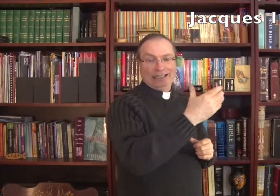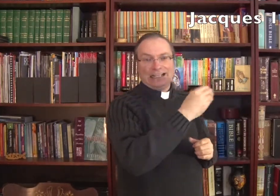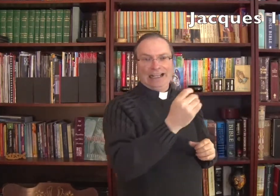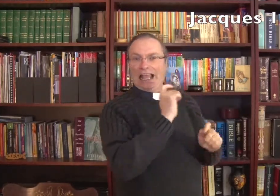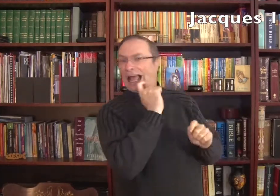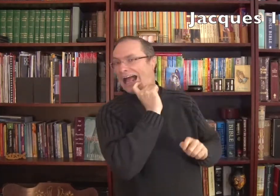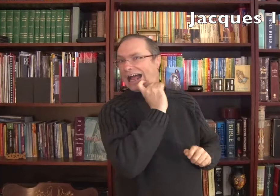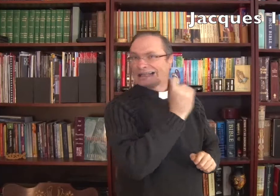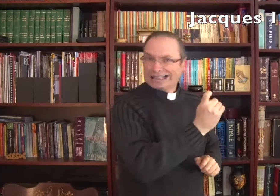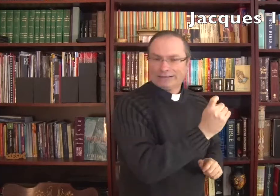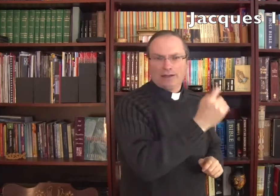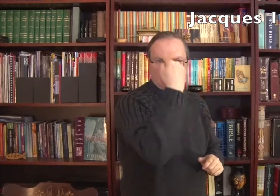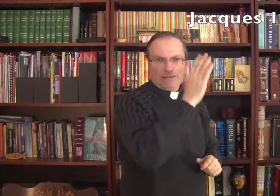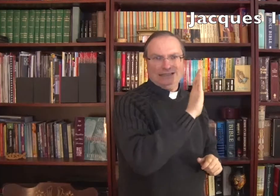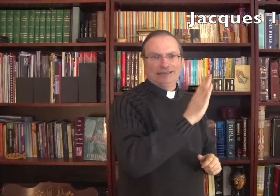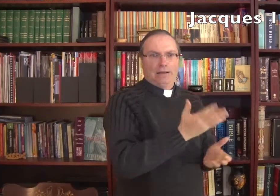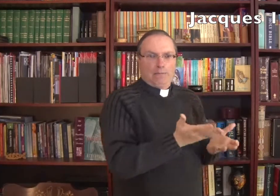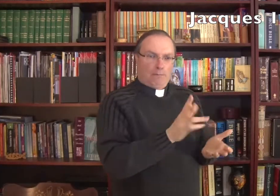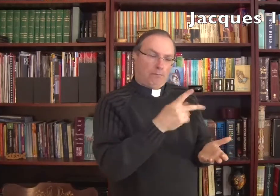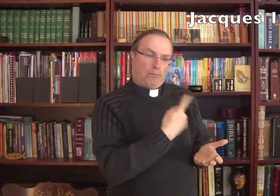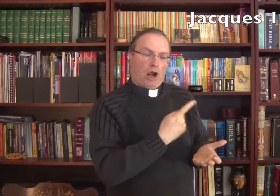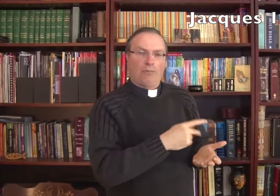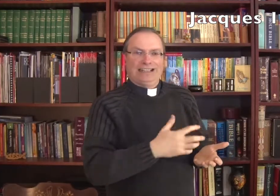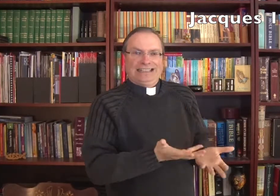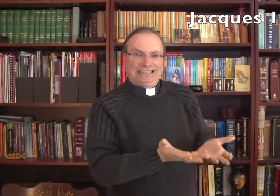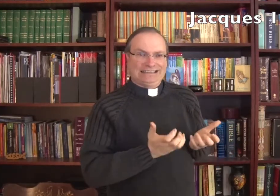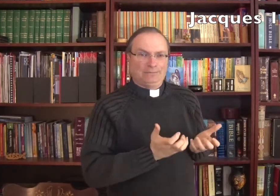et entraîné par ses propres désirs.